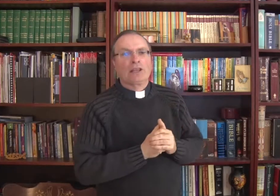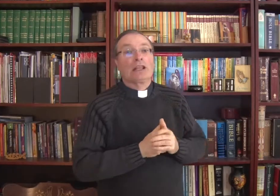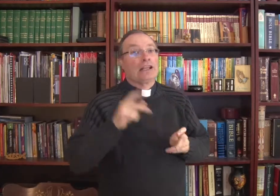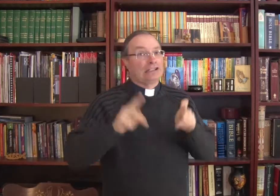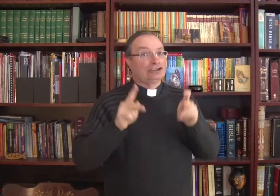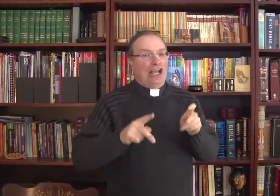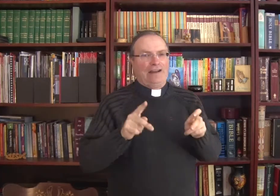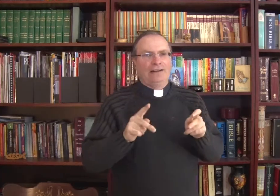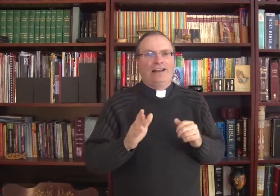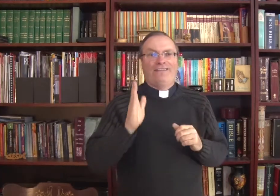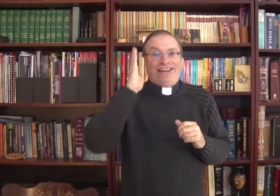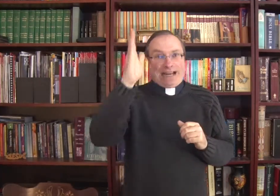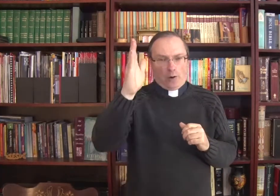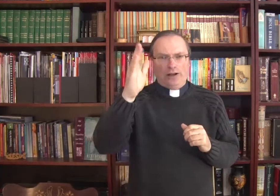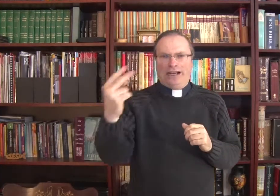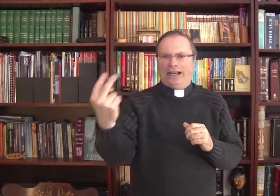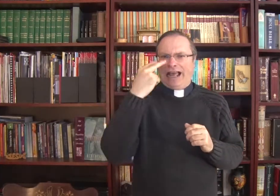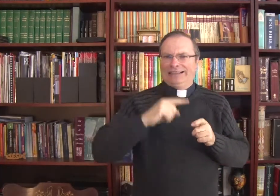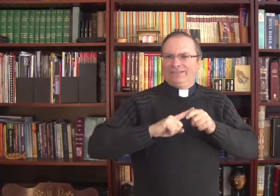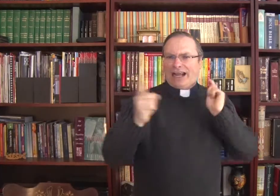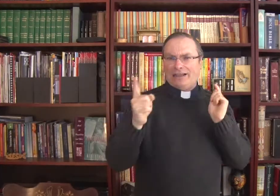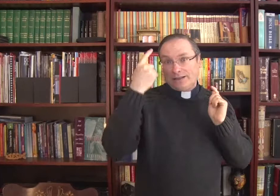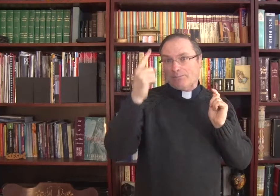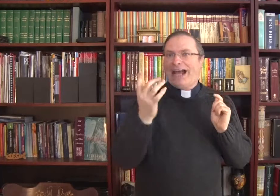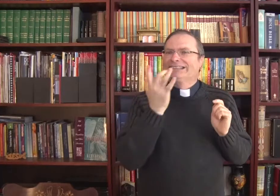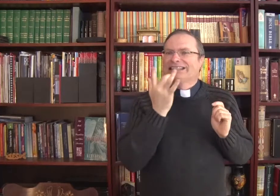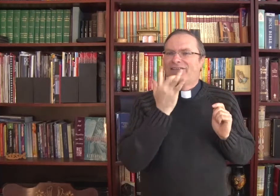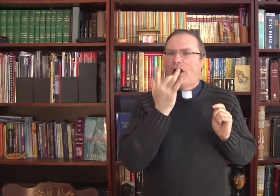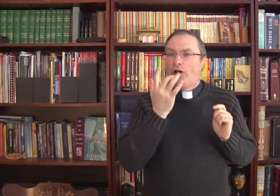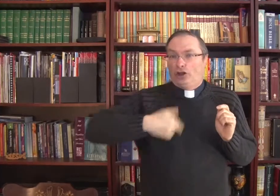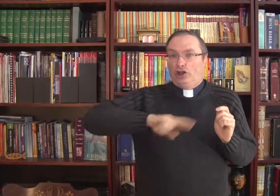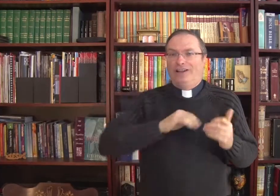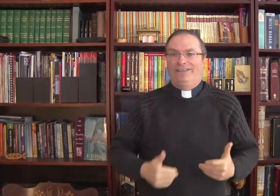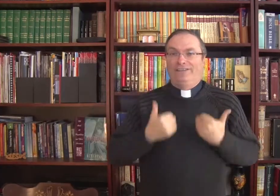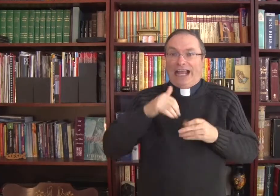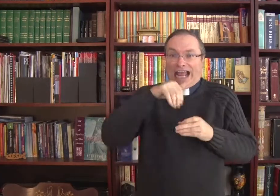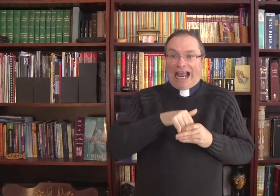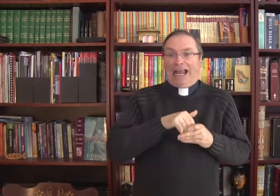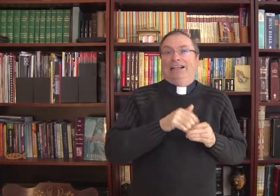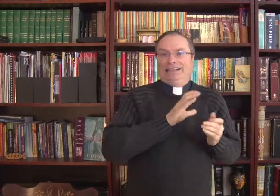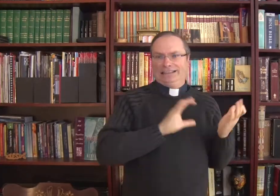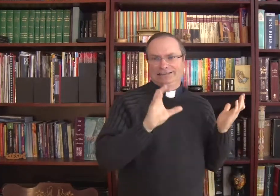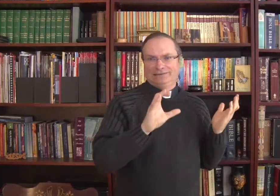Les gens verront la différence par la saveur de notre vie en Christ.